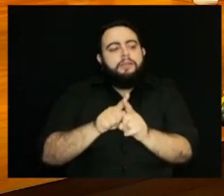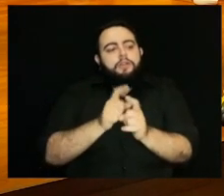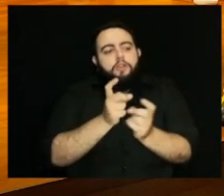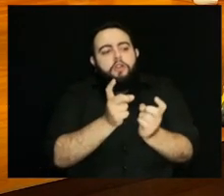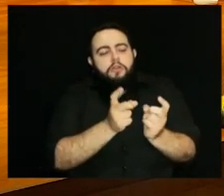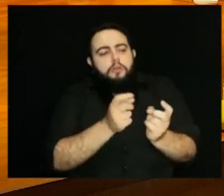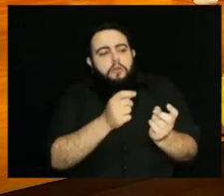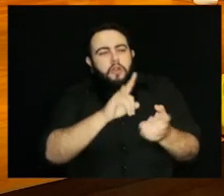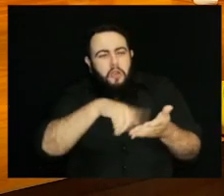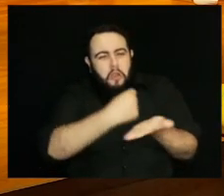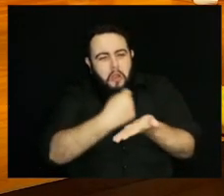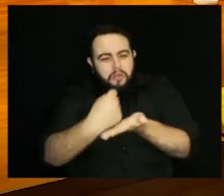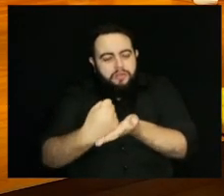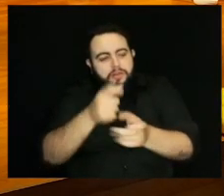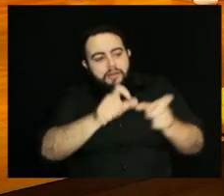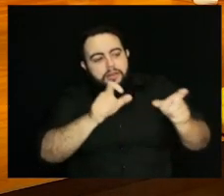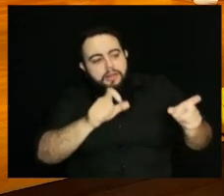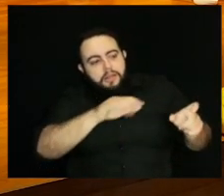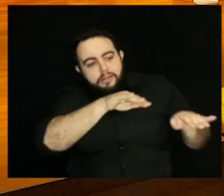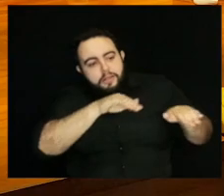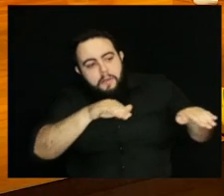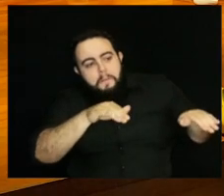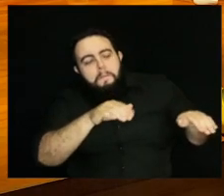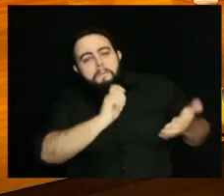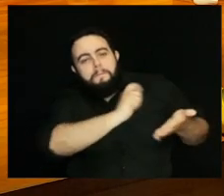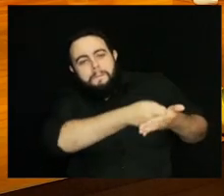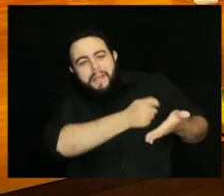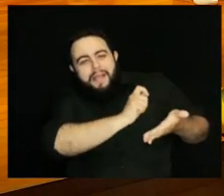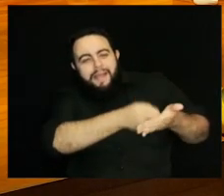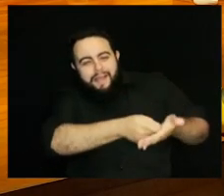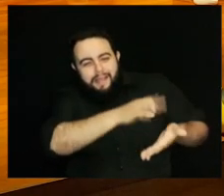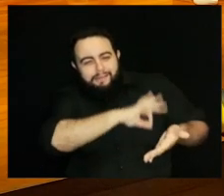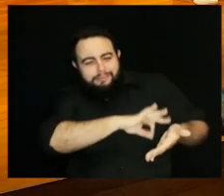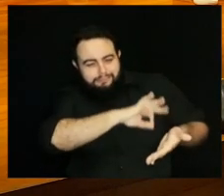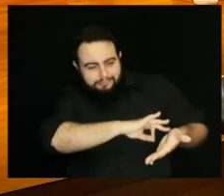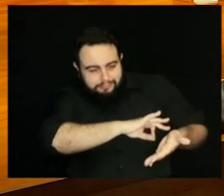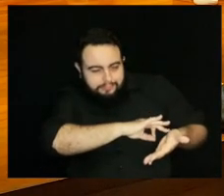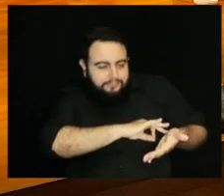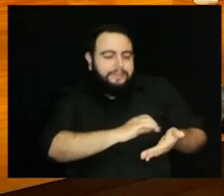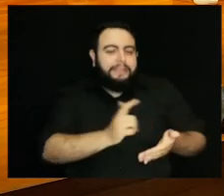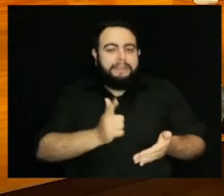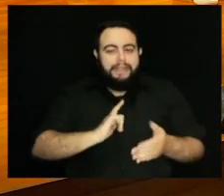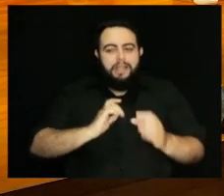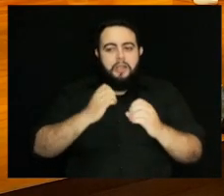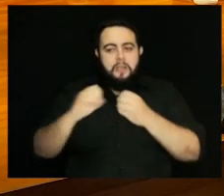muita gente, então contrata os melhores músicos da cidade, tem tem uma orquestra sempre de ponta a